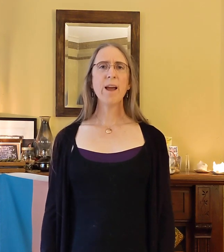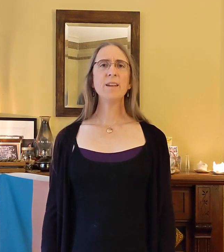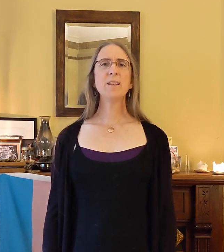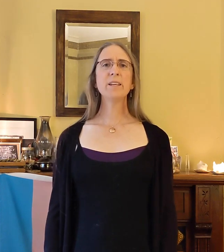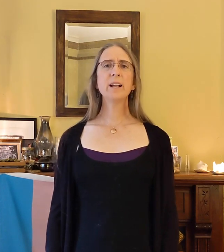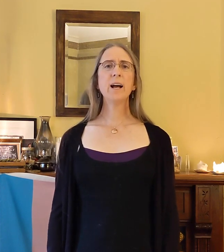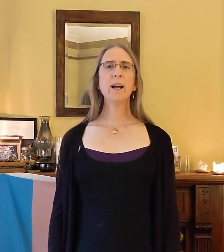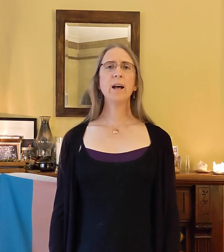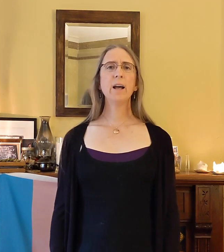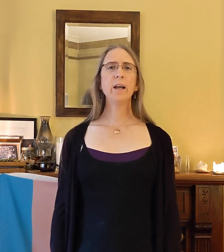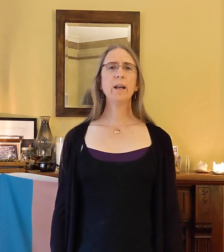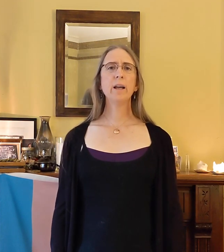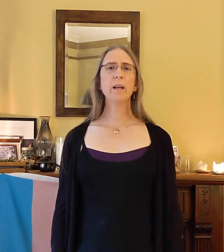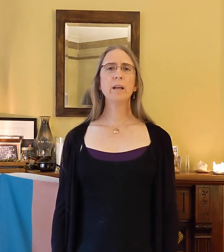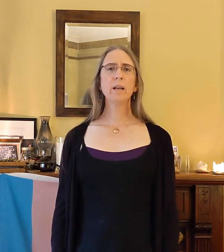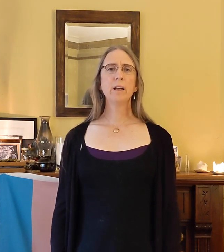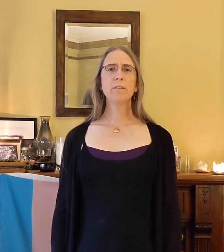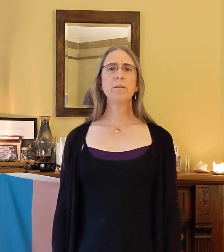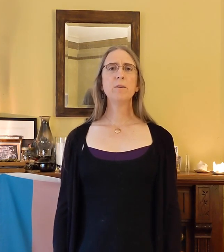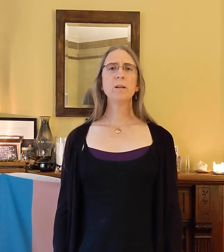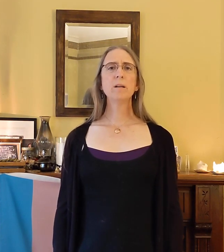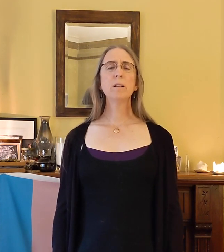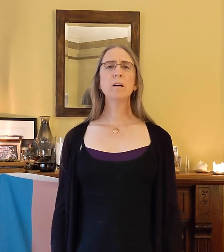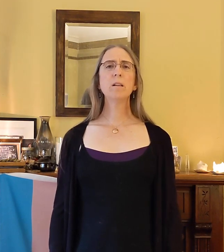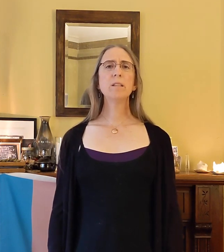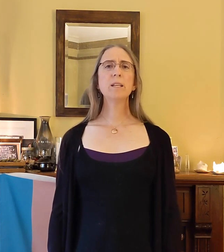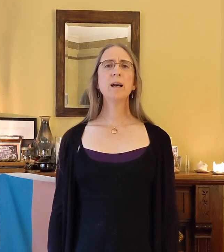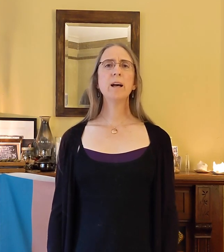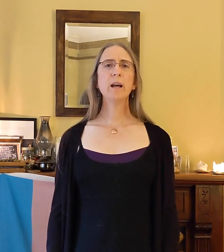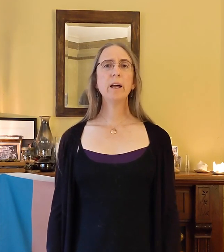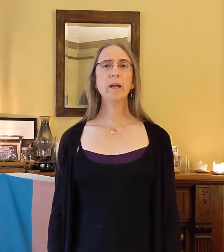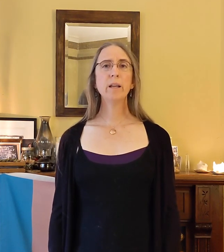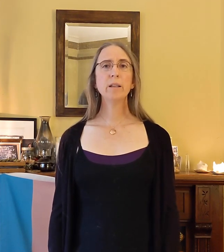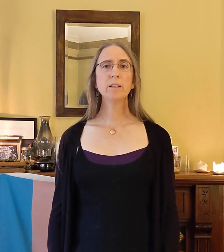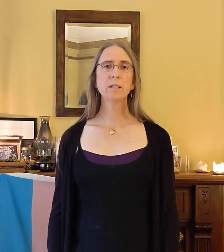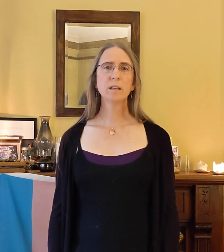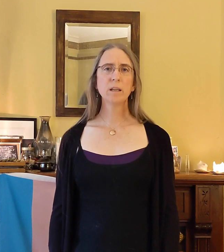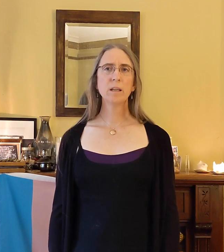Mi amigo y yo conocemos a una chica que murió